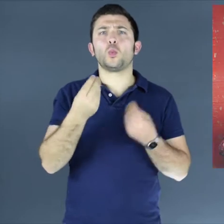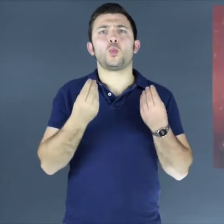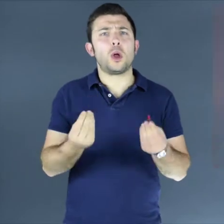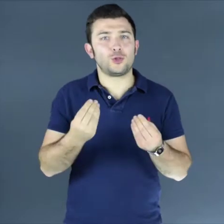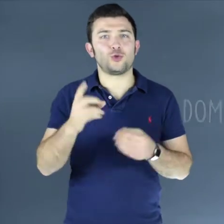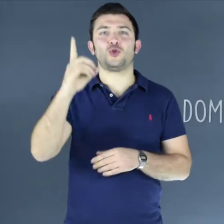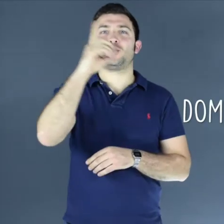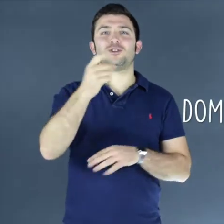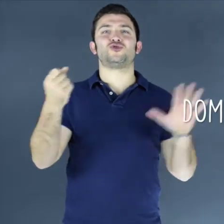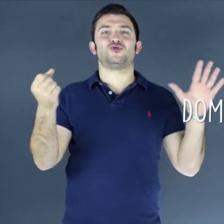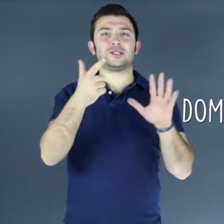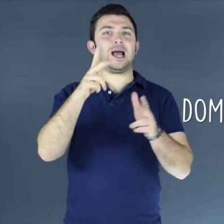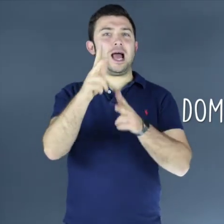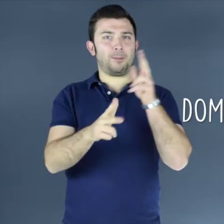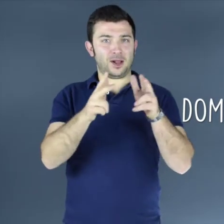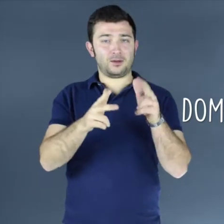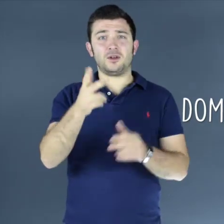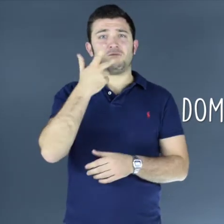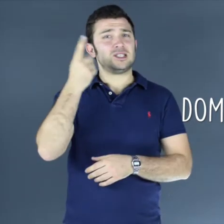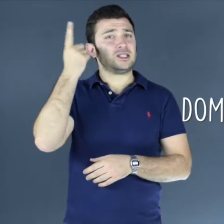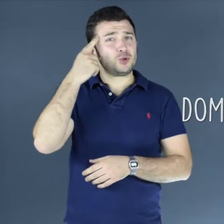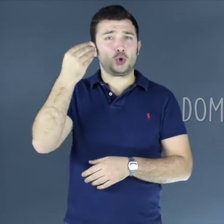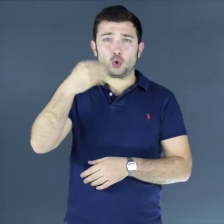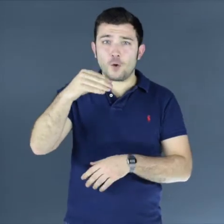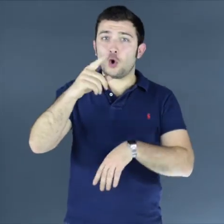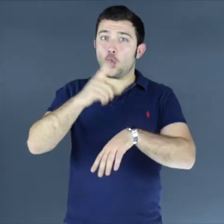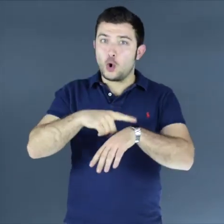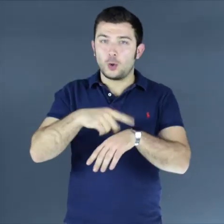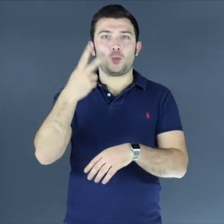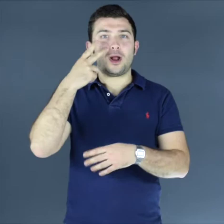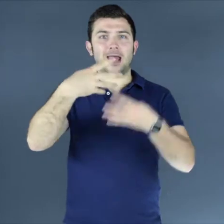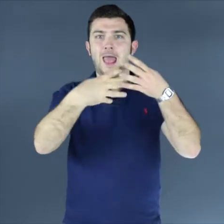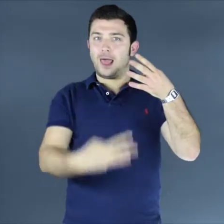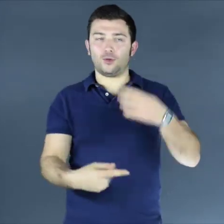Quando ? Domeni 17 Aprile ! Per sapere dove e avere informazioni sugli orari, ecco l'elenco dei cinema.